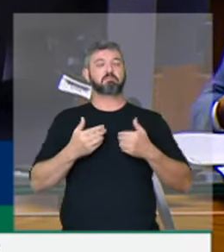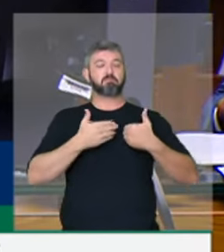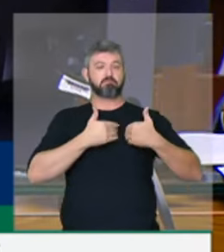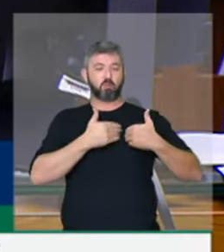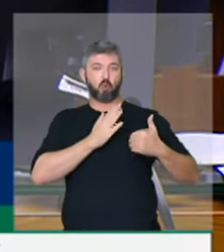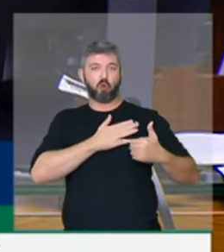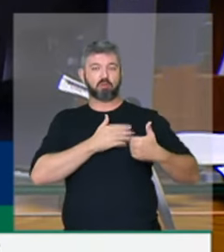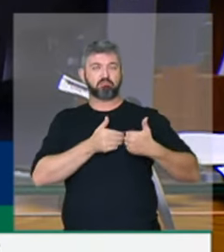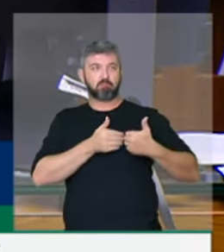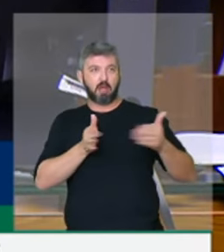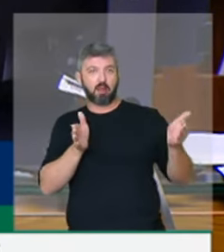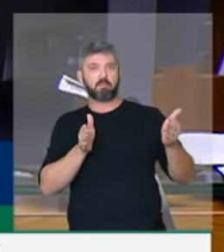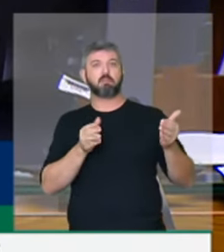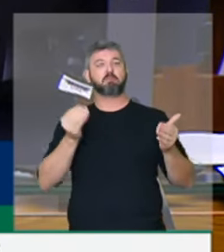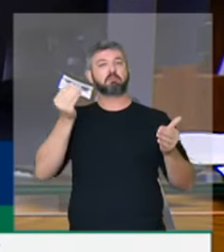BUSCAR A UNIÃO DE TODOS. TENTAR QUE O COLETIVO SE